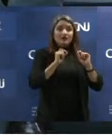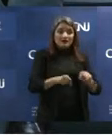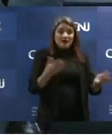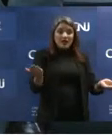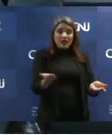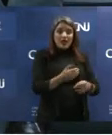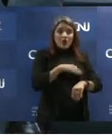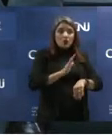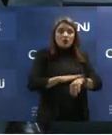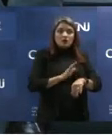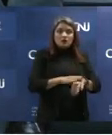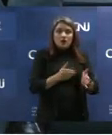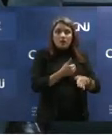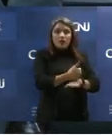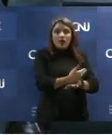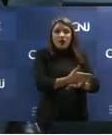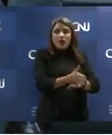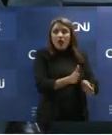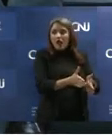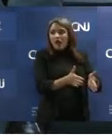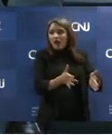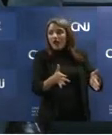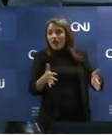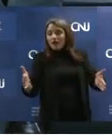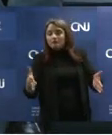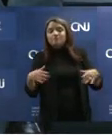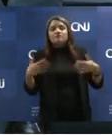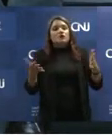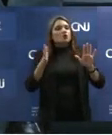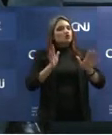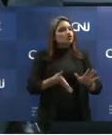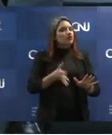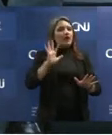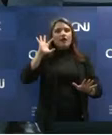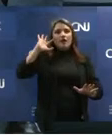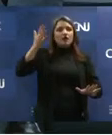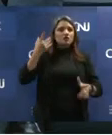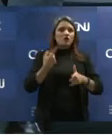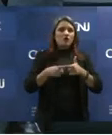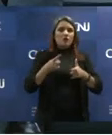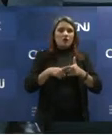outrora decretada, cuidou de revogar a prisão de natureza preventiva